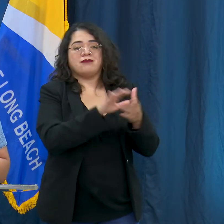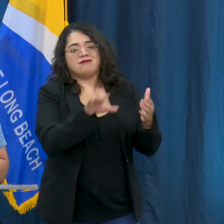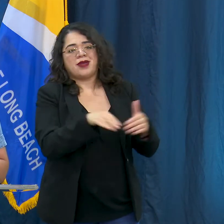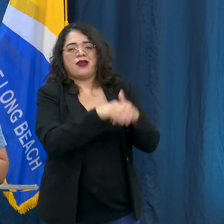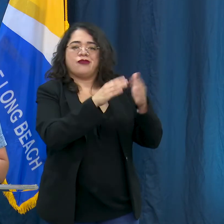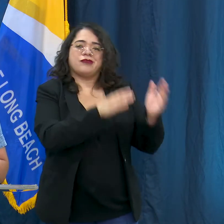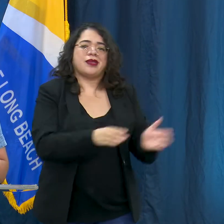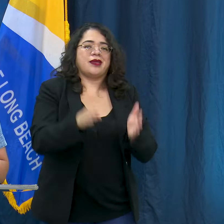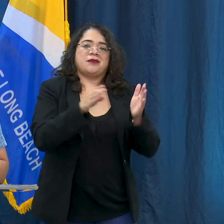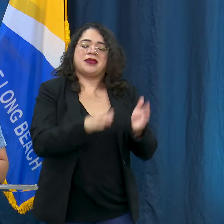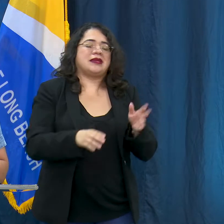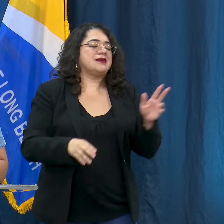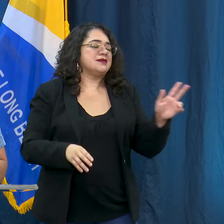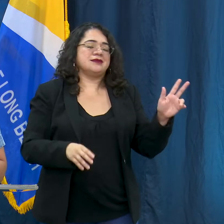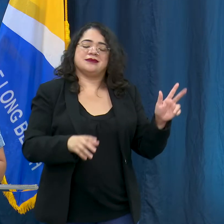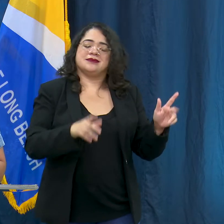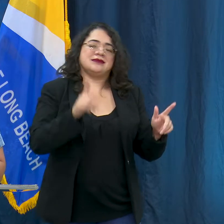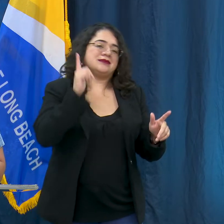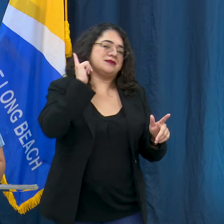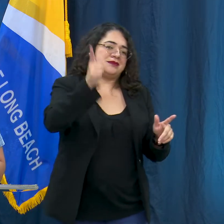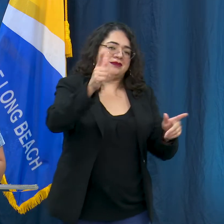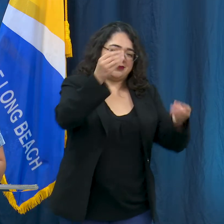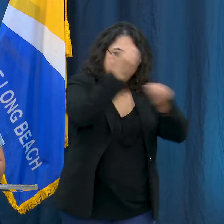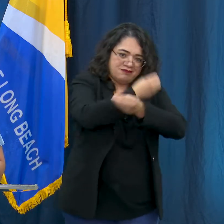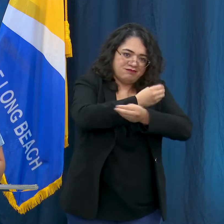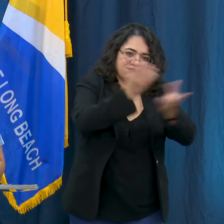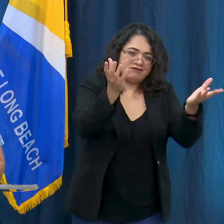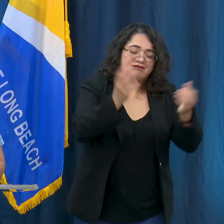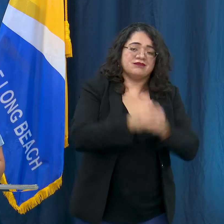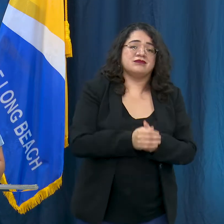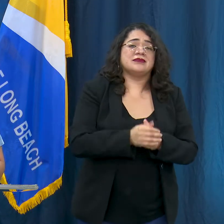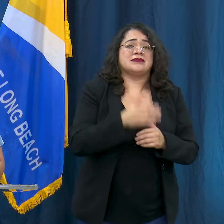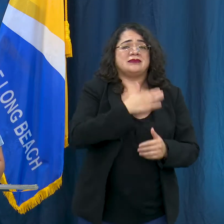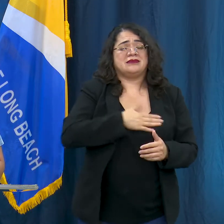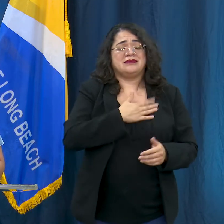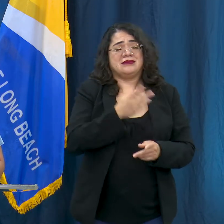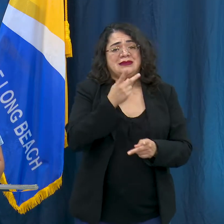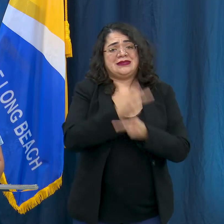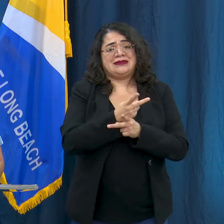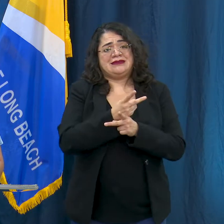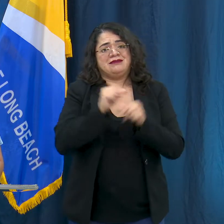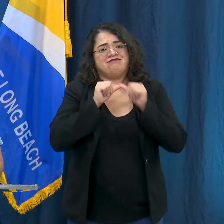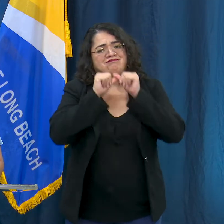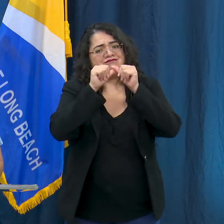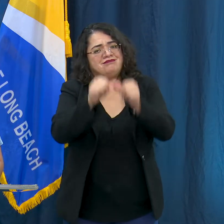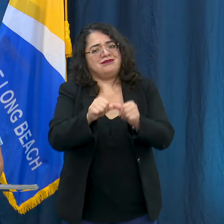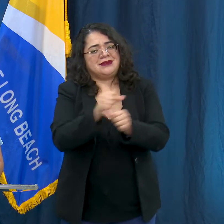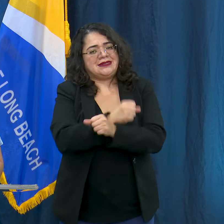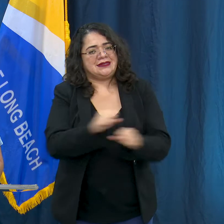record our lays que tener mucho cuidado como hemos hecho antes que podemos rehab